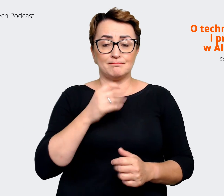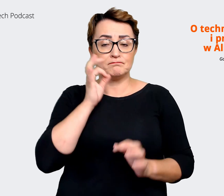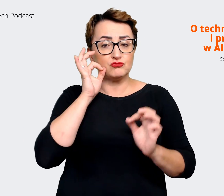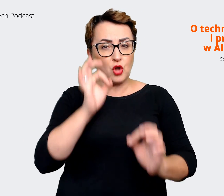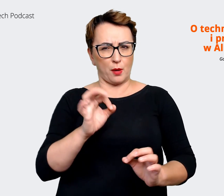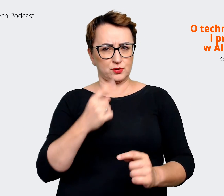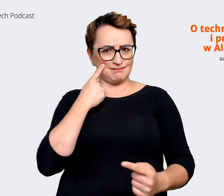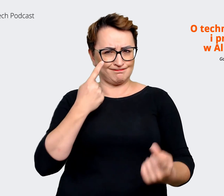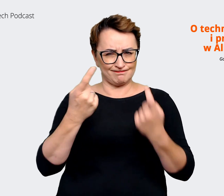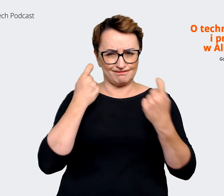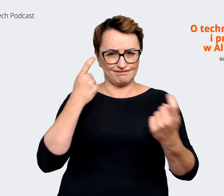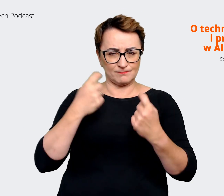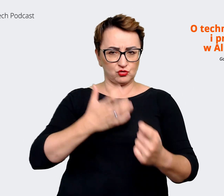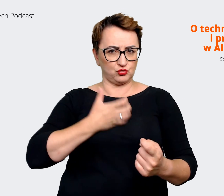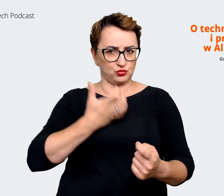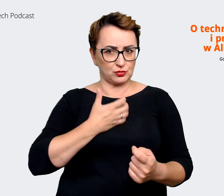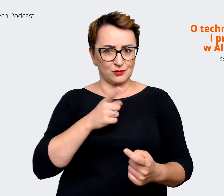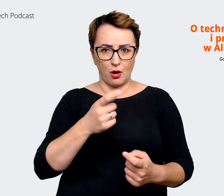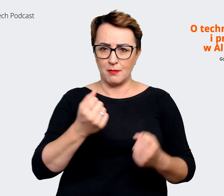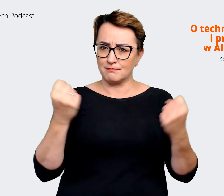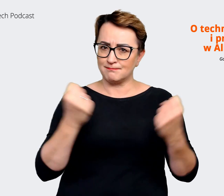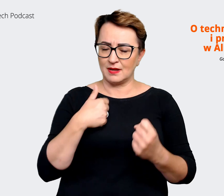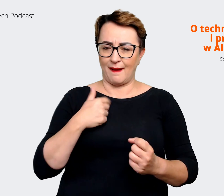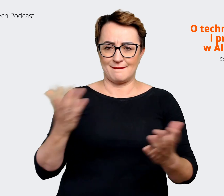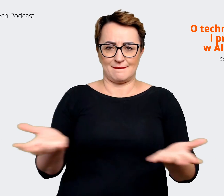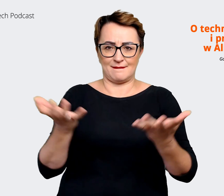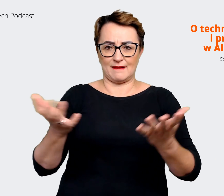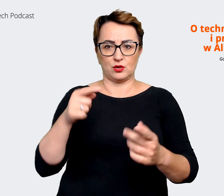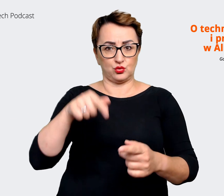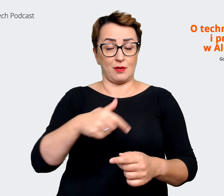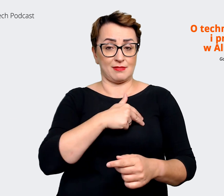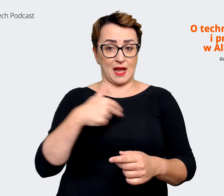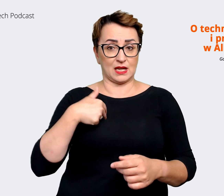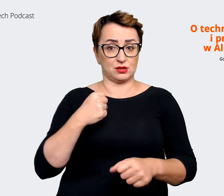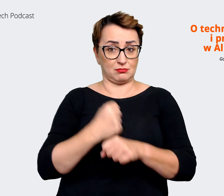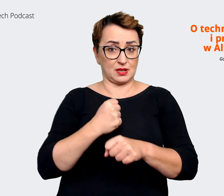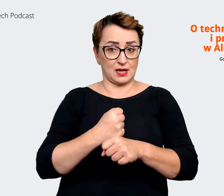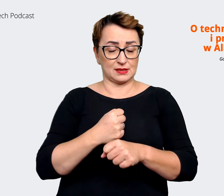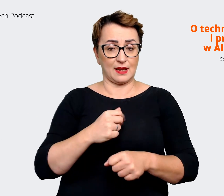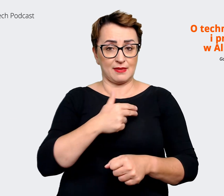zorientowanym. I to jest szalenie doceniane w naszej organizacji, że jakieś luki, że jakieś